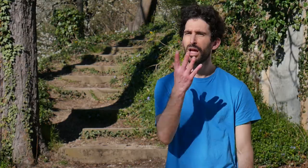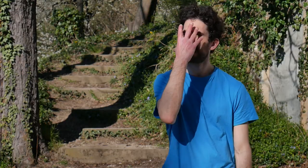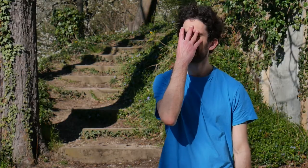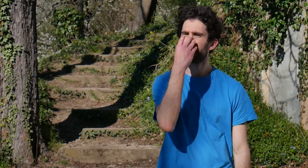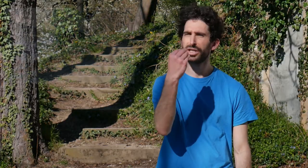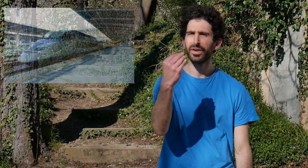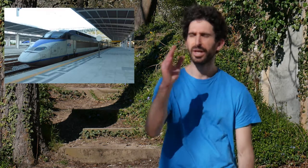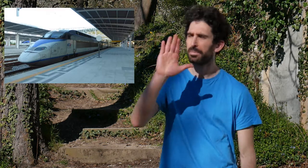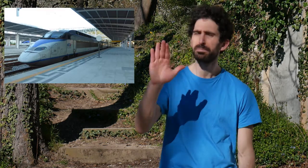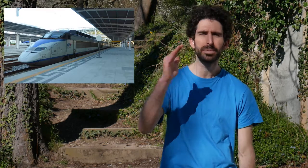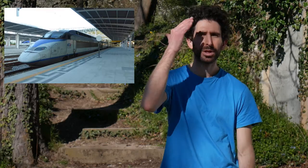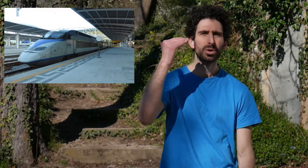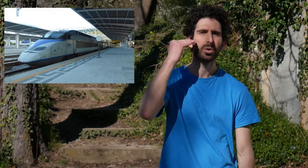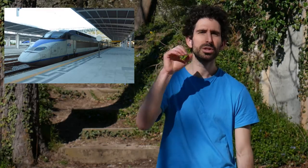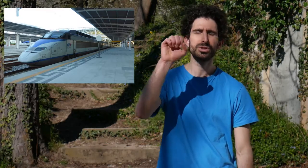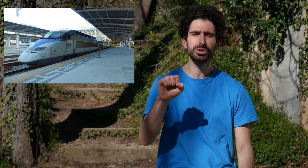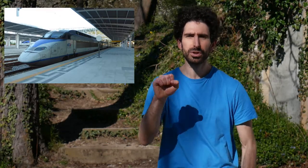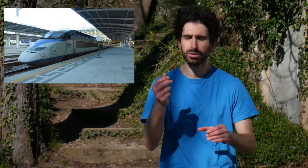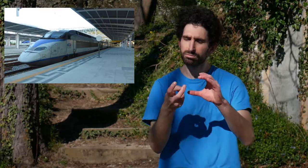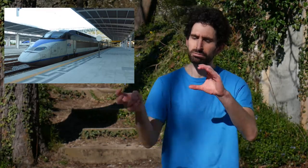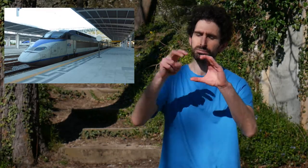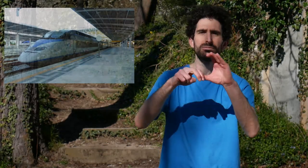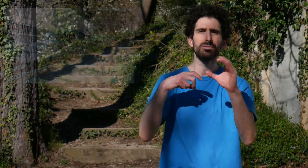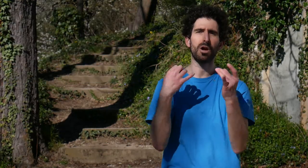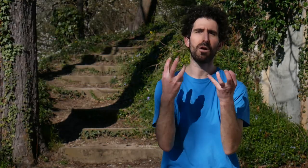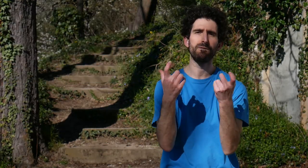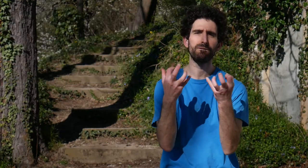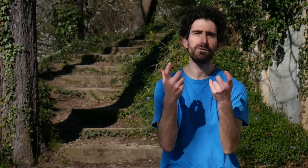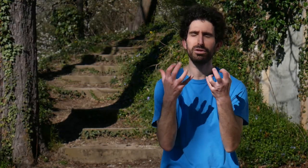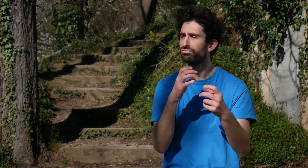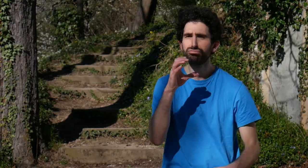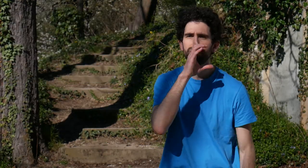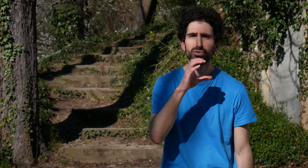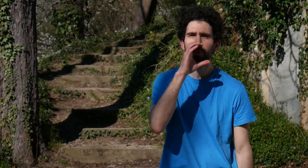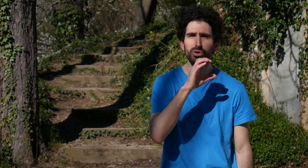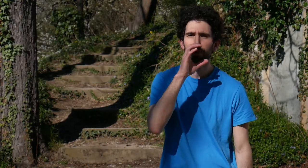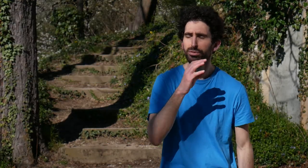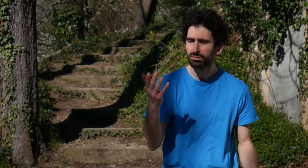J'avais envie de monter dans le TGV coréen par curiosité.